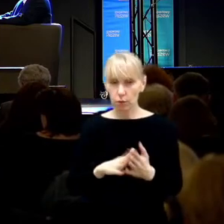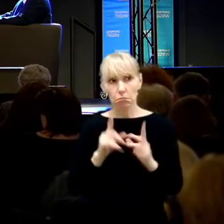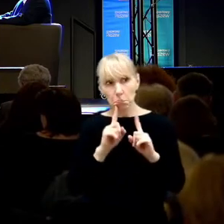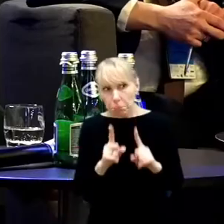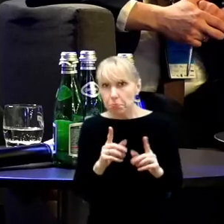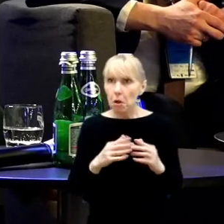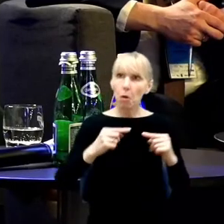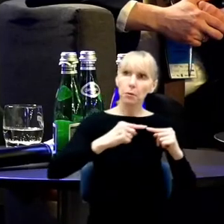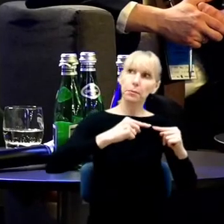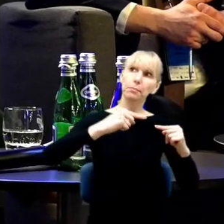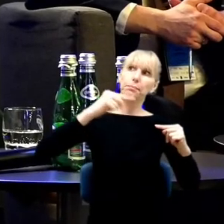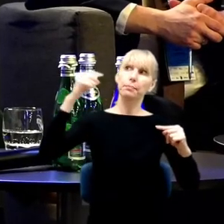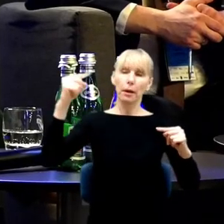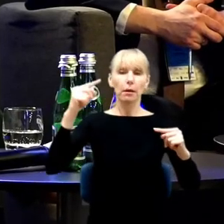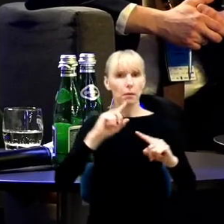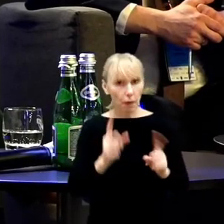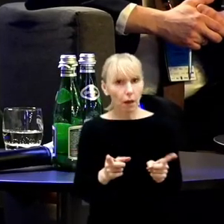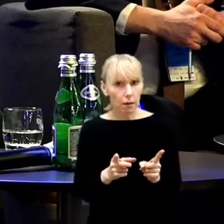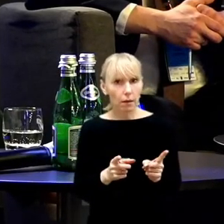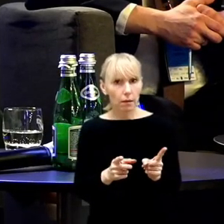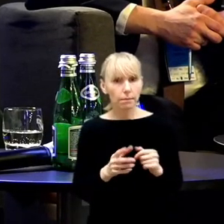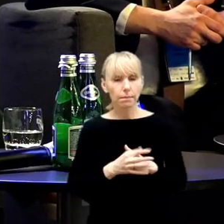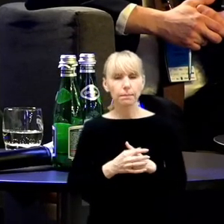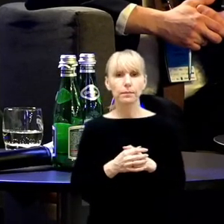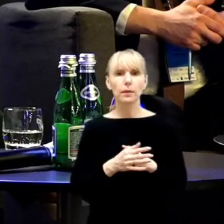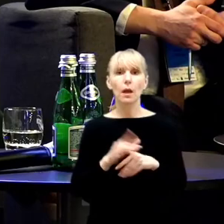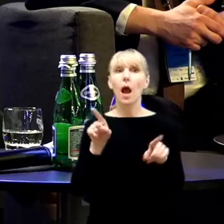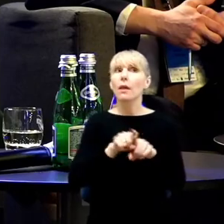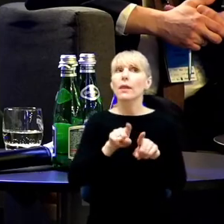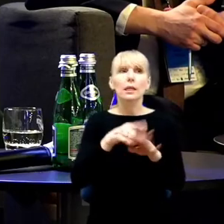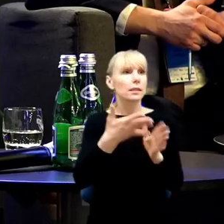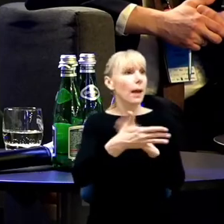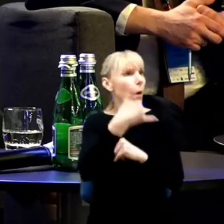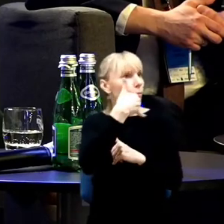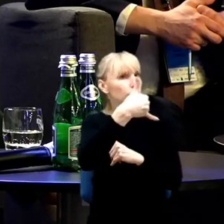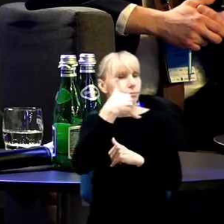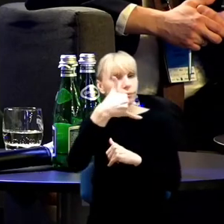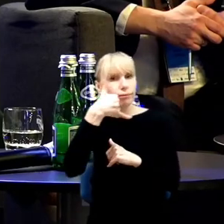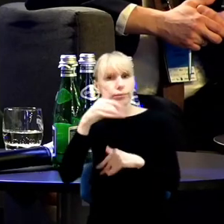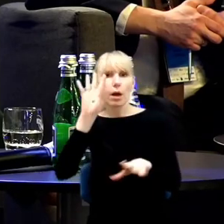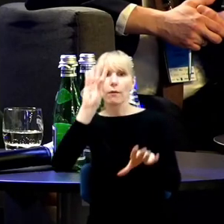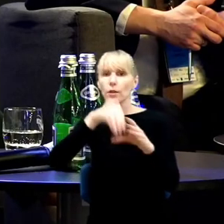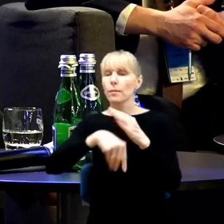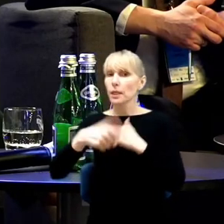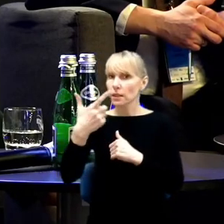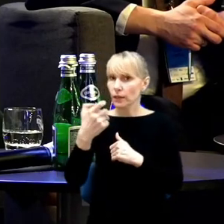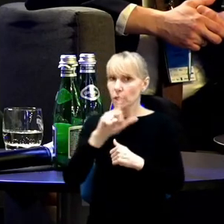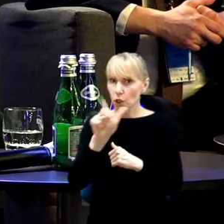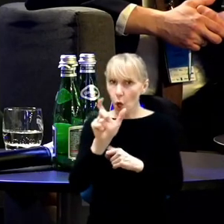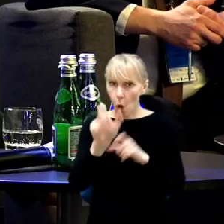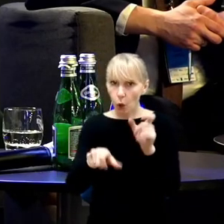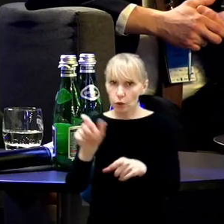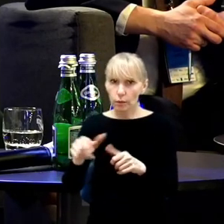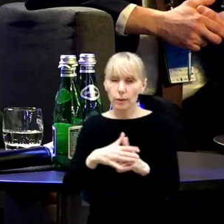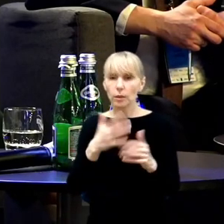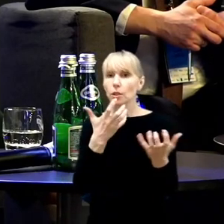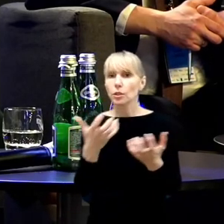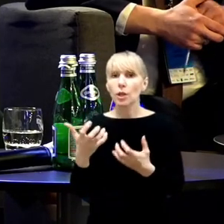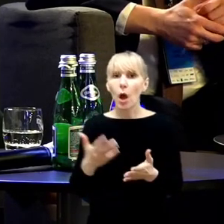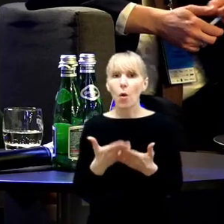Oprócz tego w takiej komunikacji telefonicznej mamy liczbę 200 osób, które zechciały nam udostępnić swoje numery telefonów